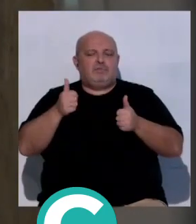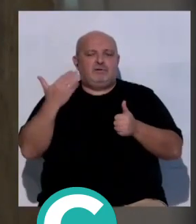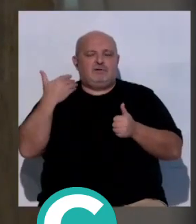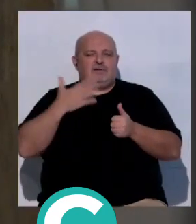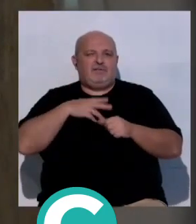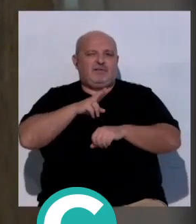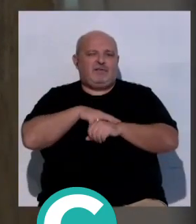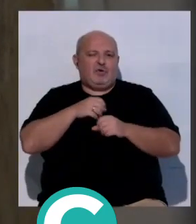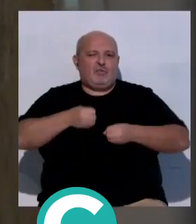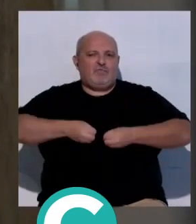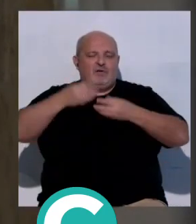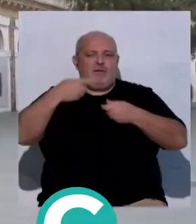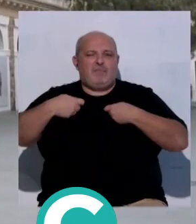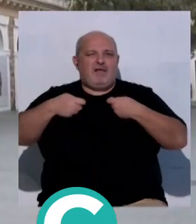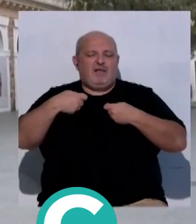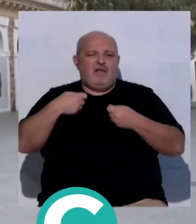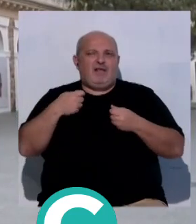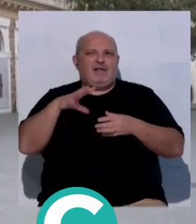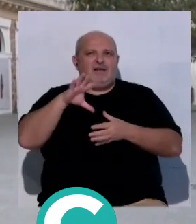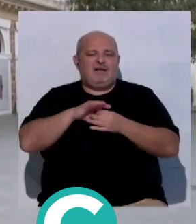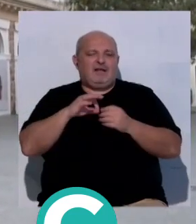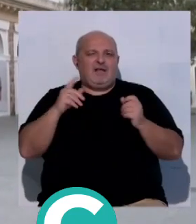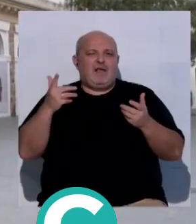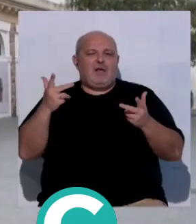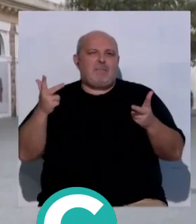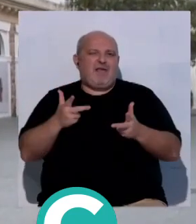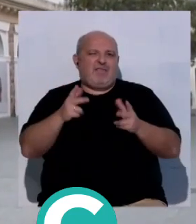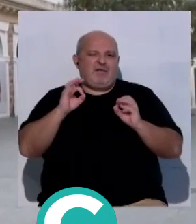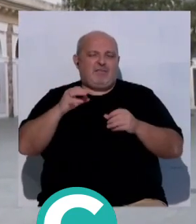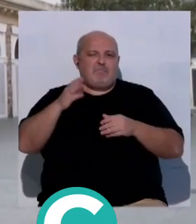delegaciones de urbanismo y mercados actuaciones de emergencia en el mercado central para evitar